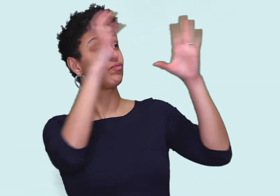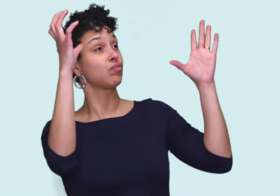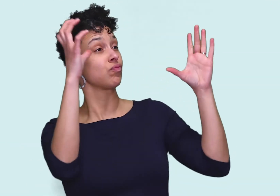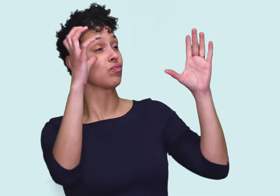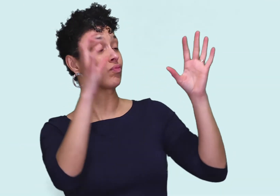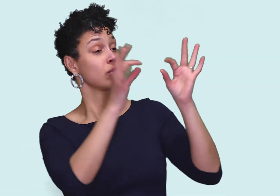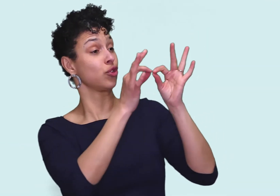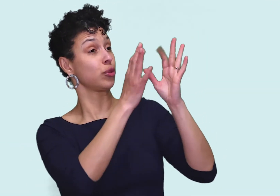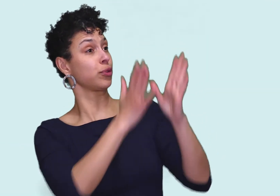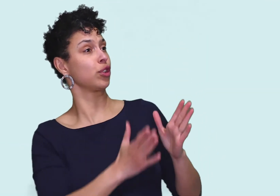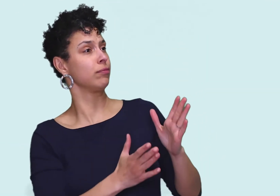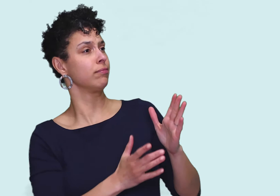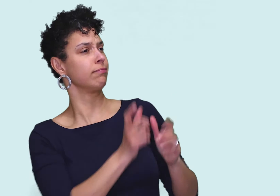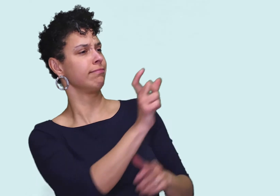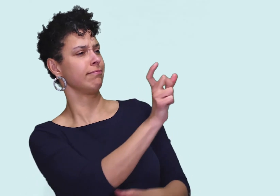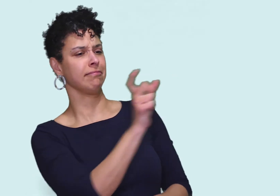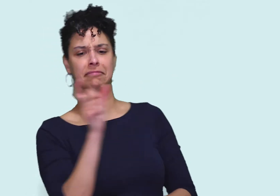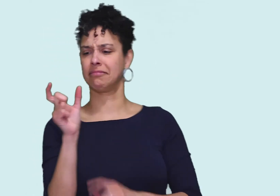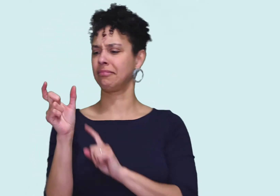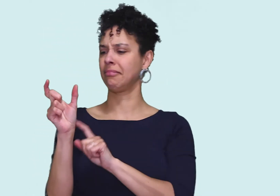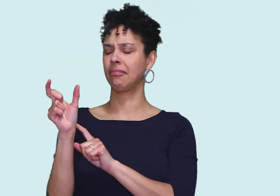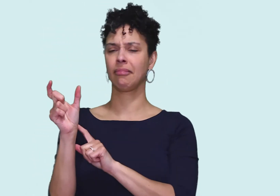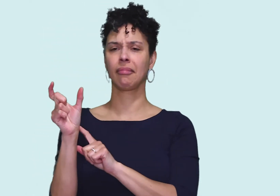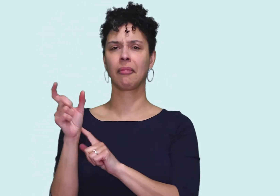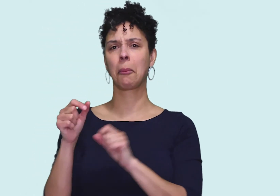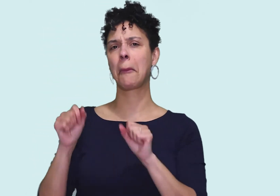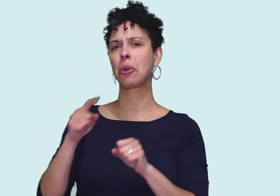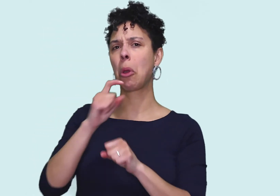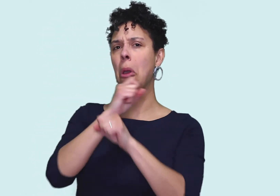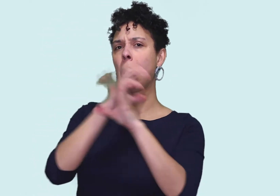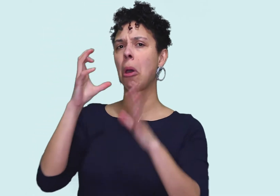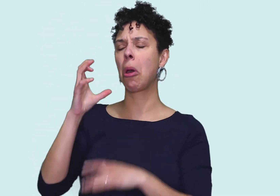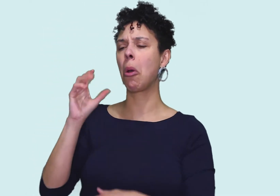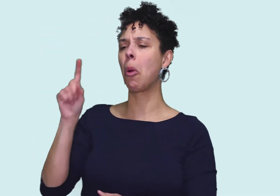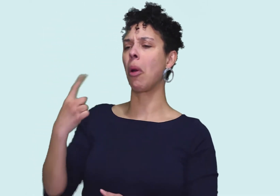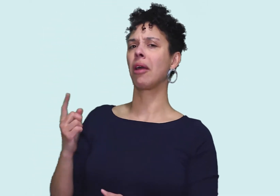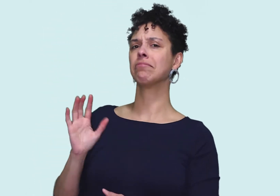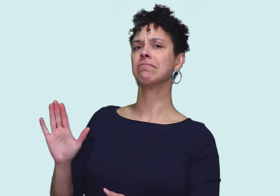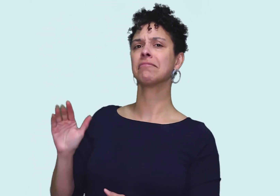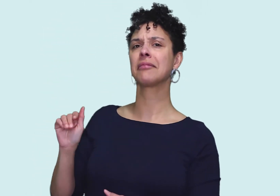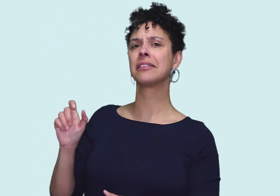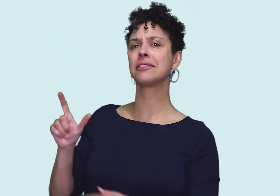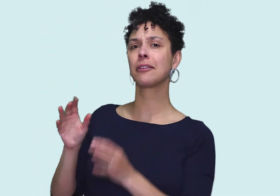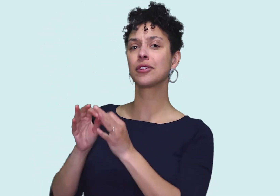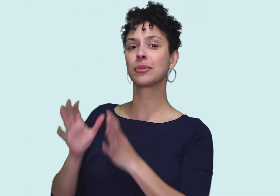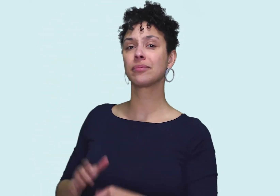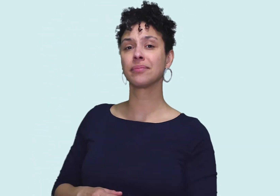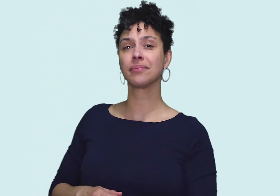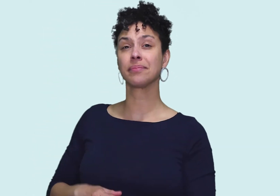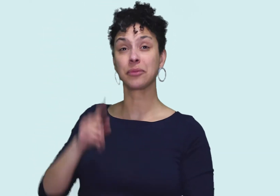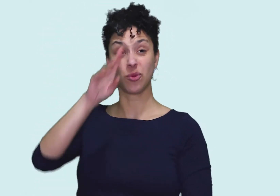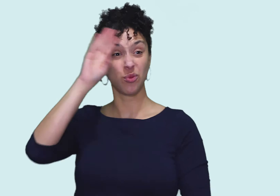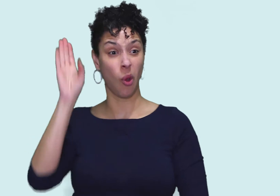Cuando piensa en un intérprete de lengua de señas, quizás solo puede imaginar un tipo de intérprete.